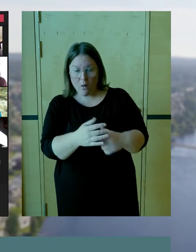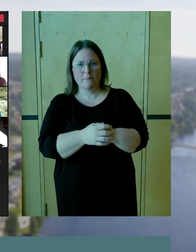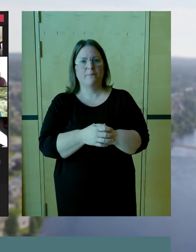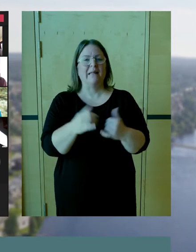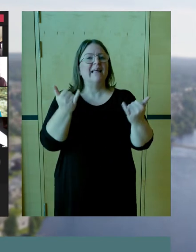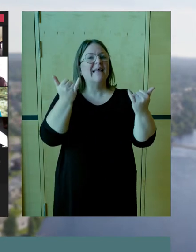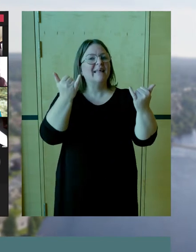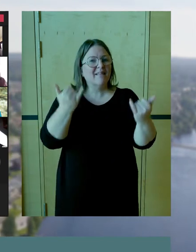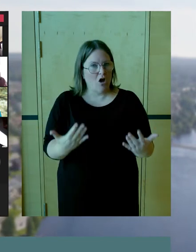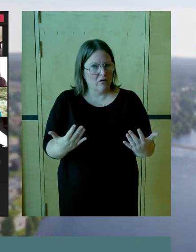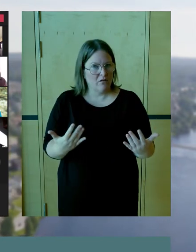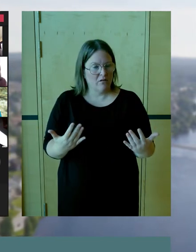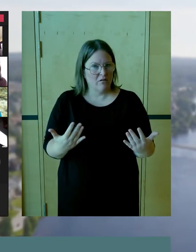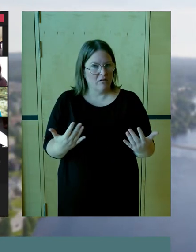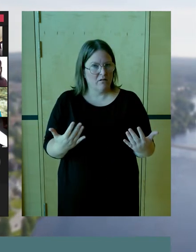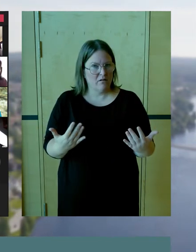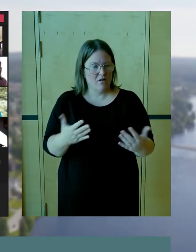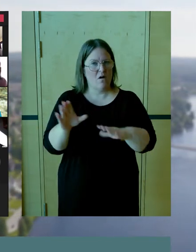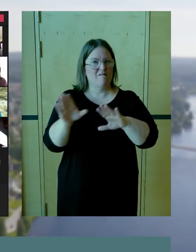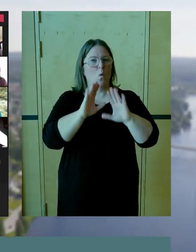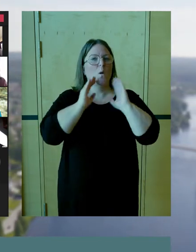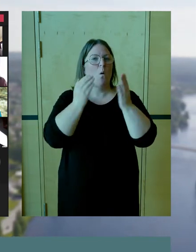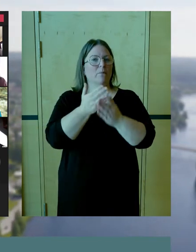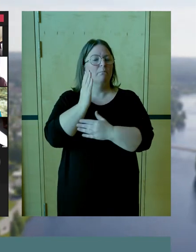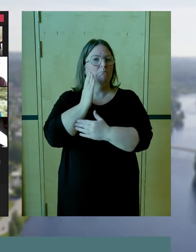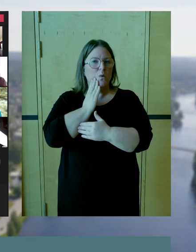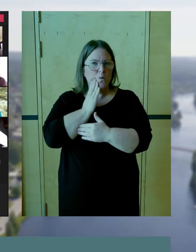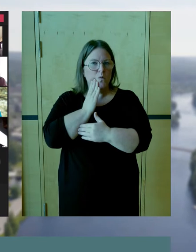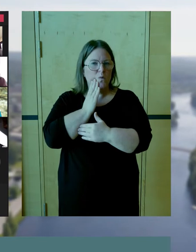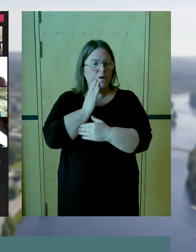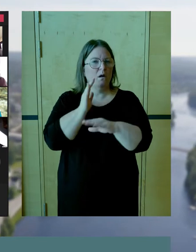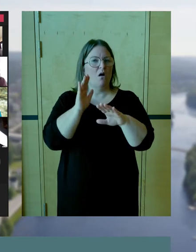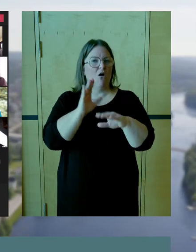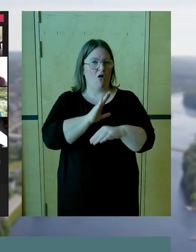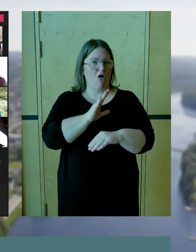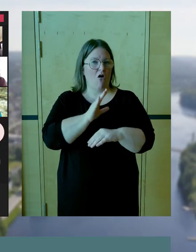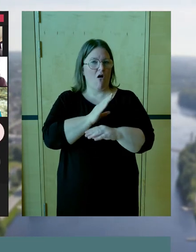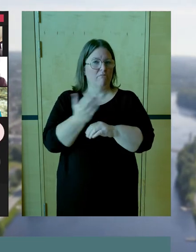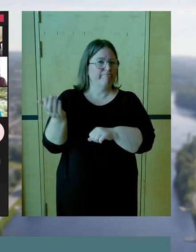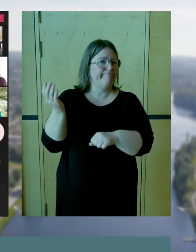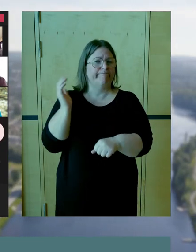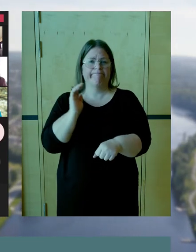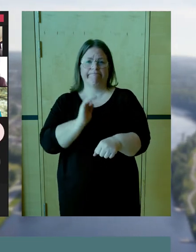Så har vi på vård och omsorgsboende Serad Special sjukvård